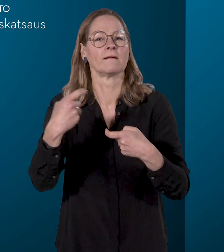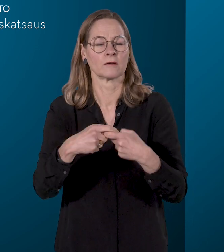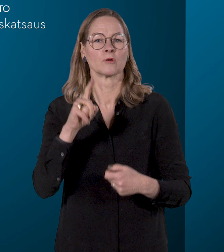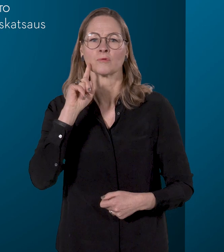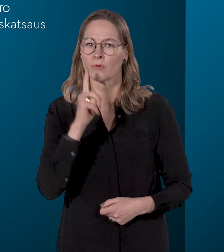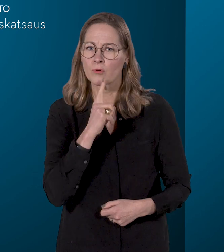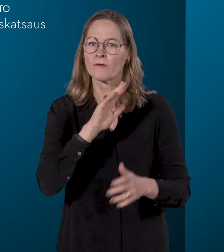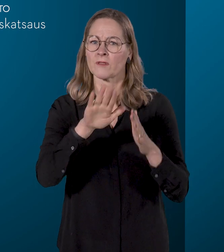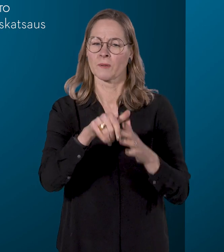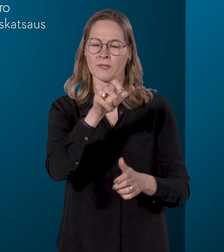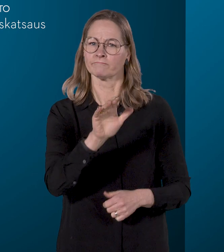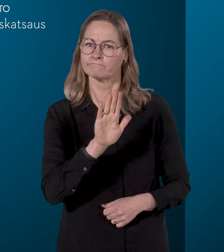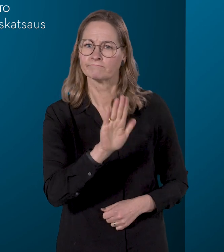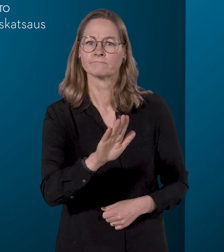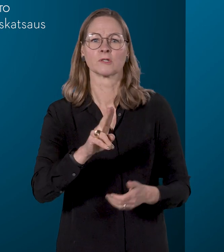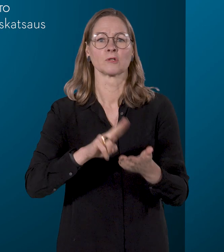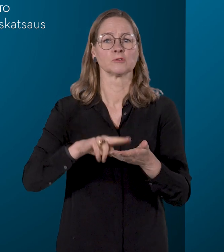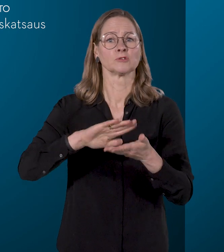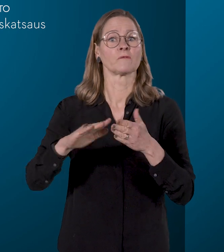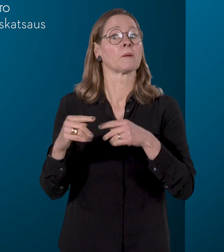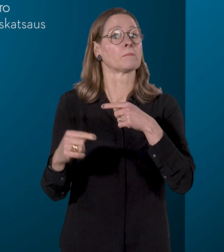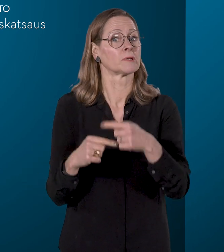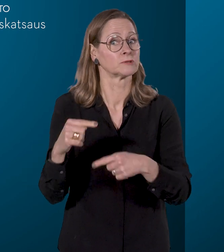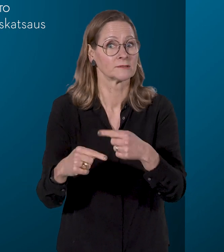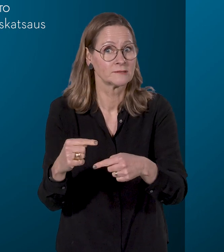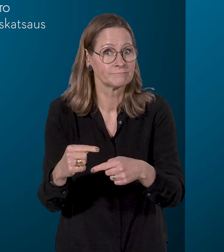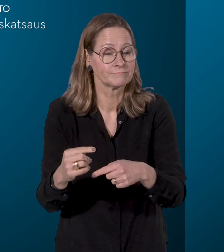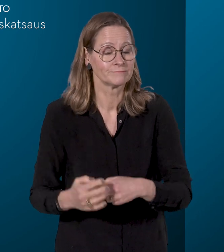kuurojen ja viittomakielisten totuus- ja sovintoprosessista.